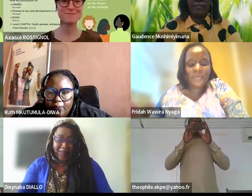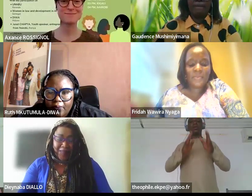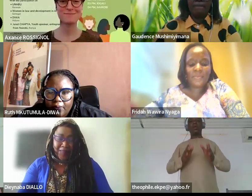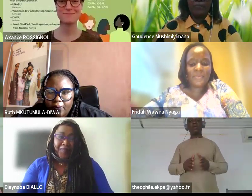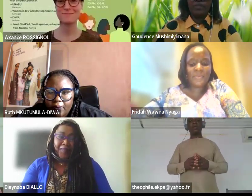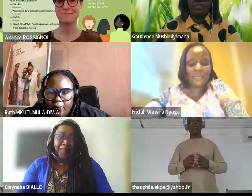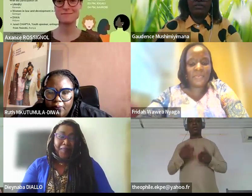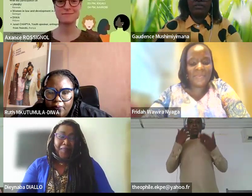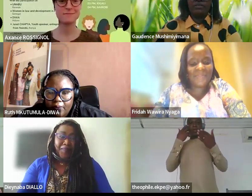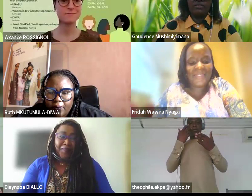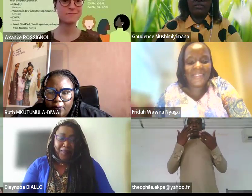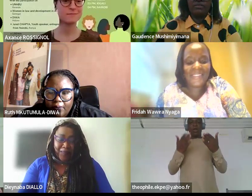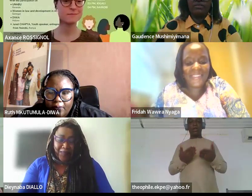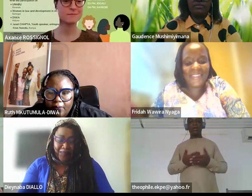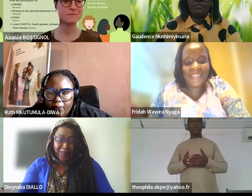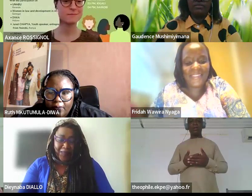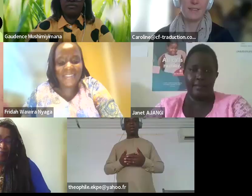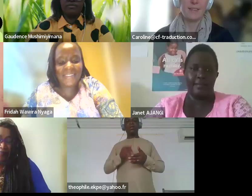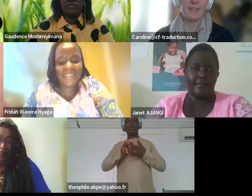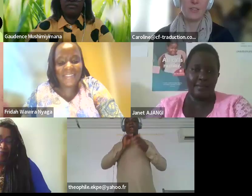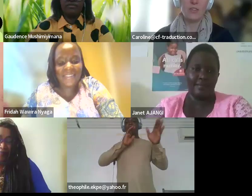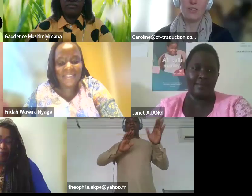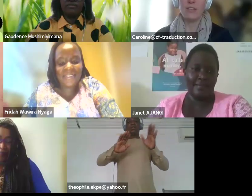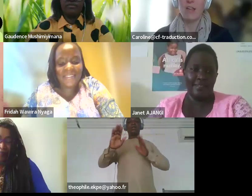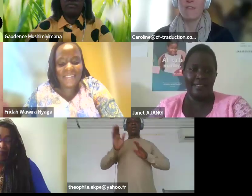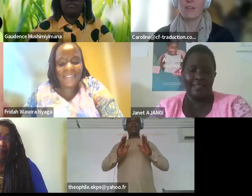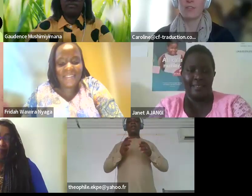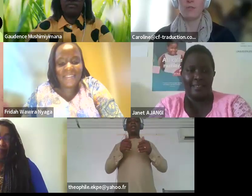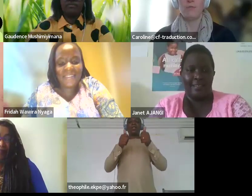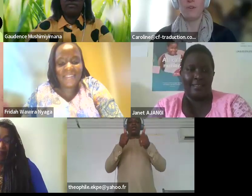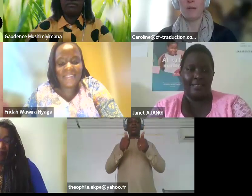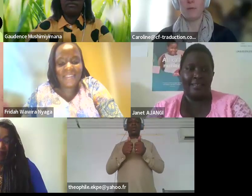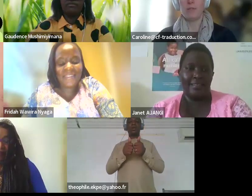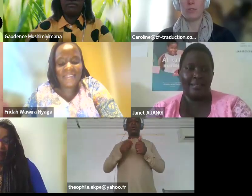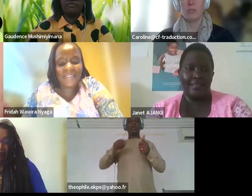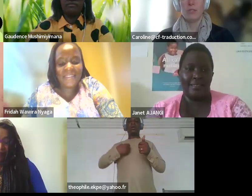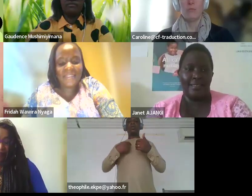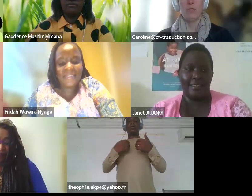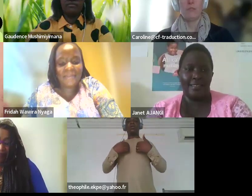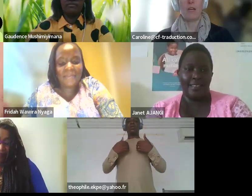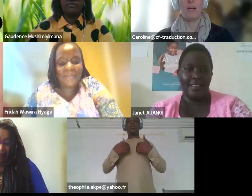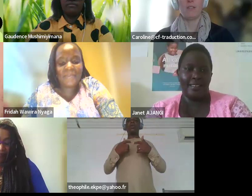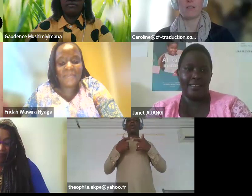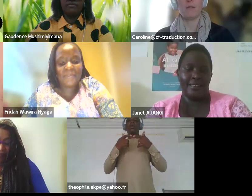euh c'est fait c'est super nous avons eu une grosse cinquantaine de participants